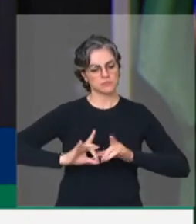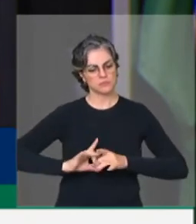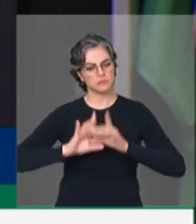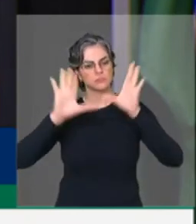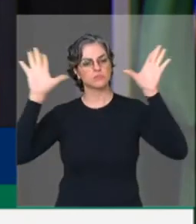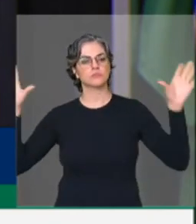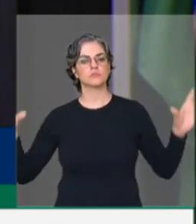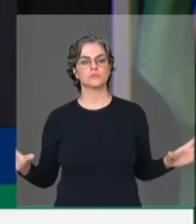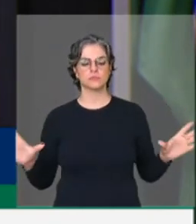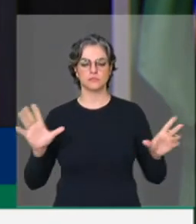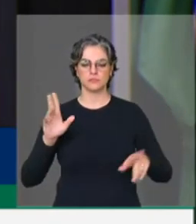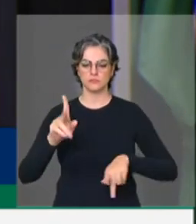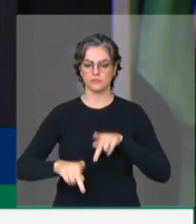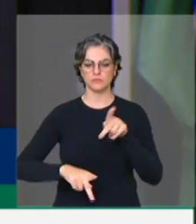DE LIBERDADE PARA O POVO NEGRO